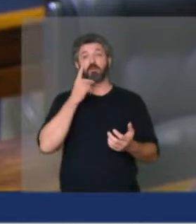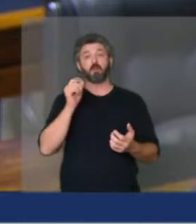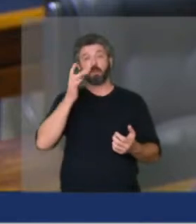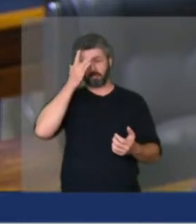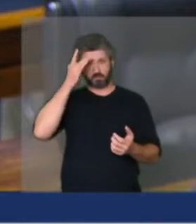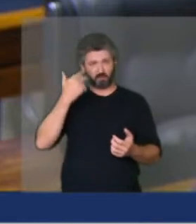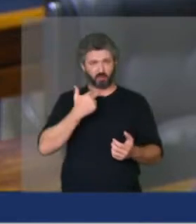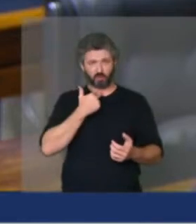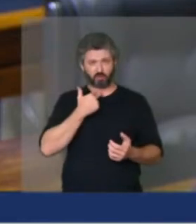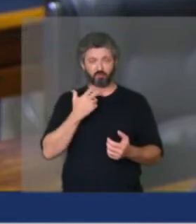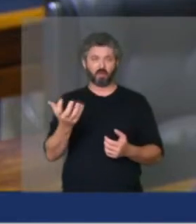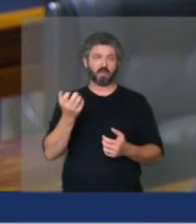RESPONSABILIDADE. EU QUERO... CONCLUIR, SENHOR PRESIDENTE,